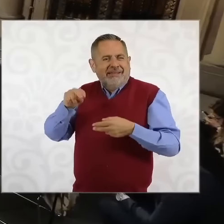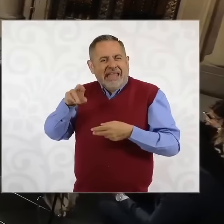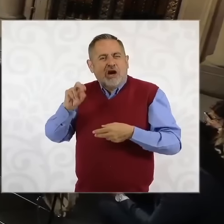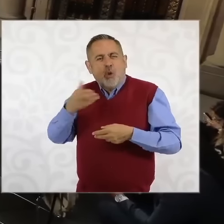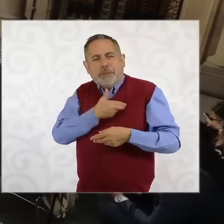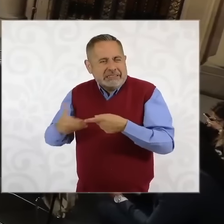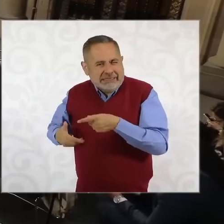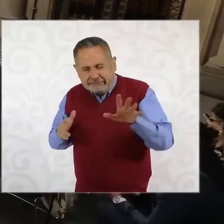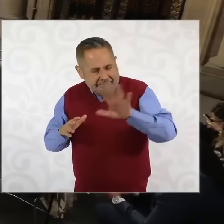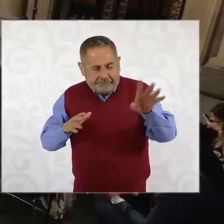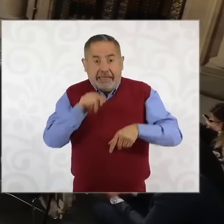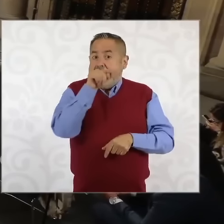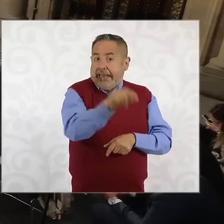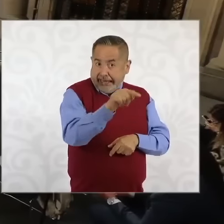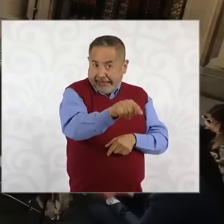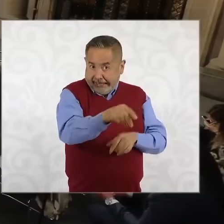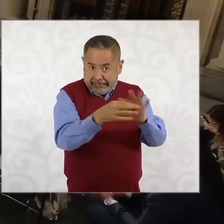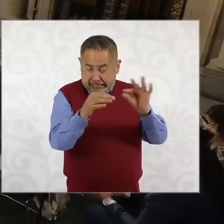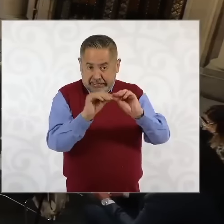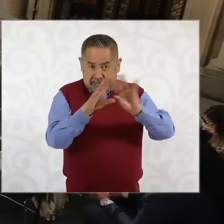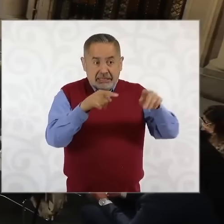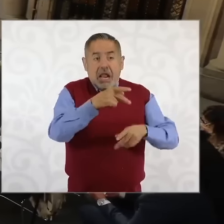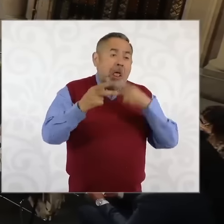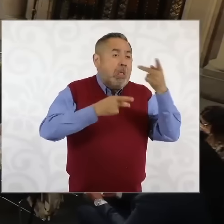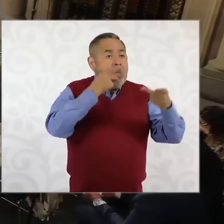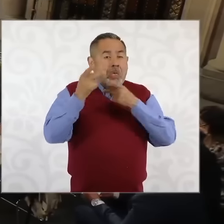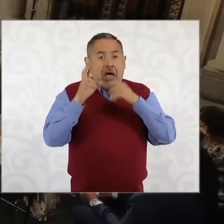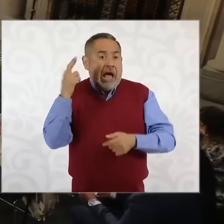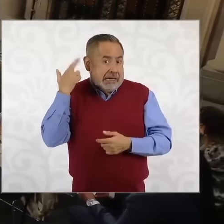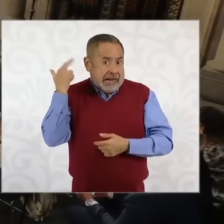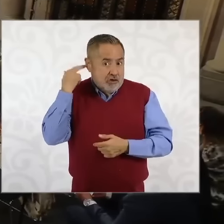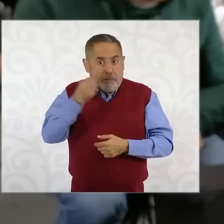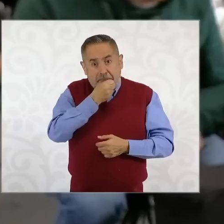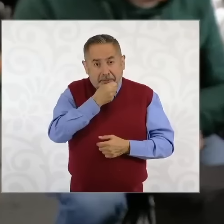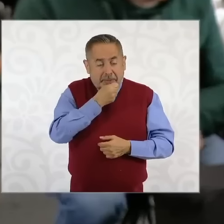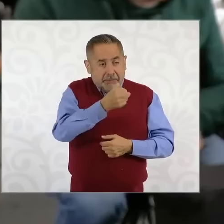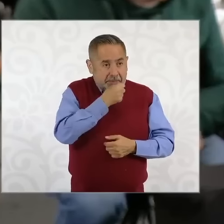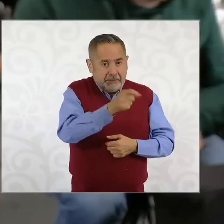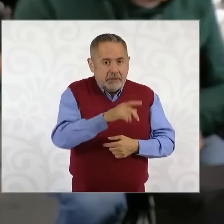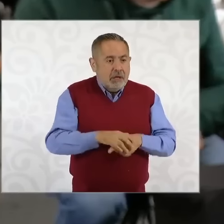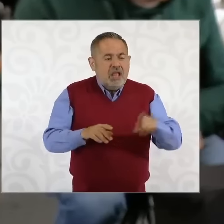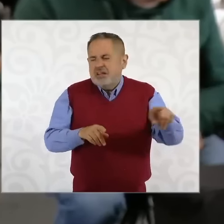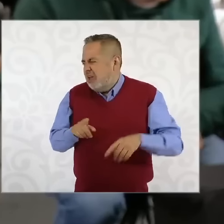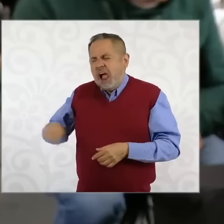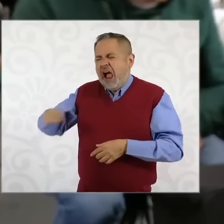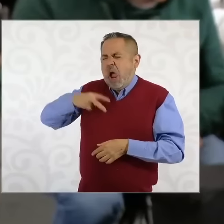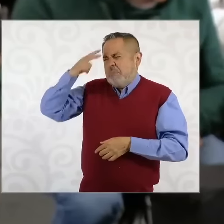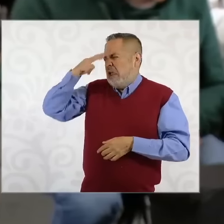revela y dice en un programa de radio que los mexicanos somos detestables como como pueblo,